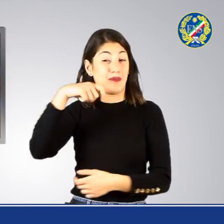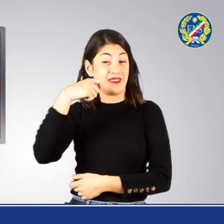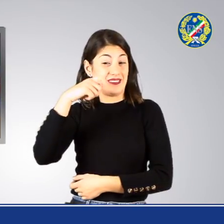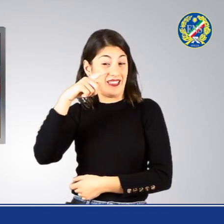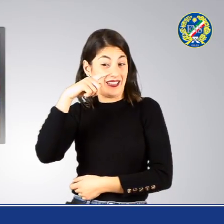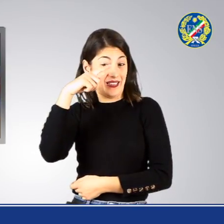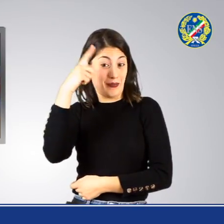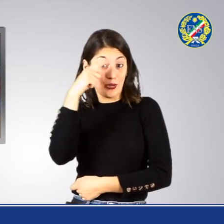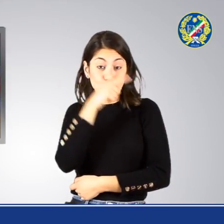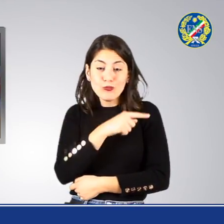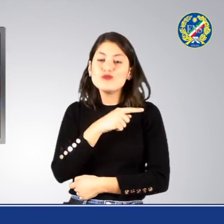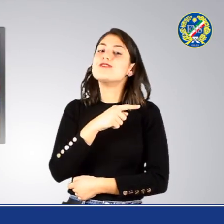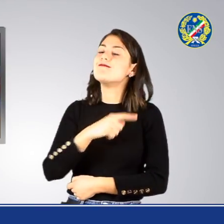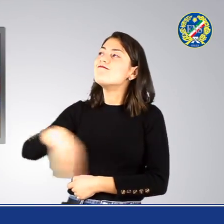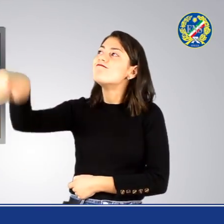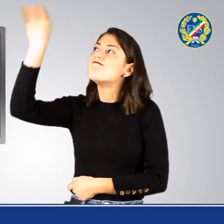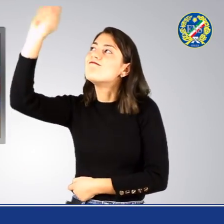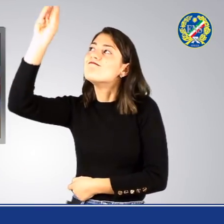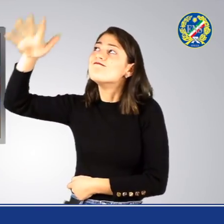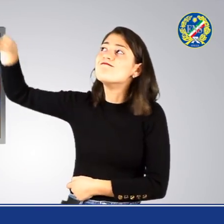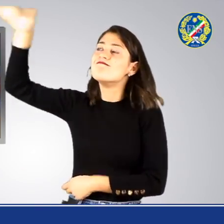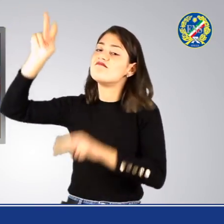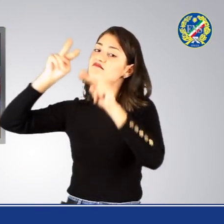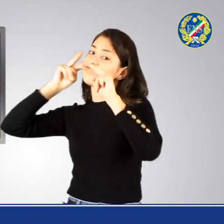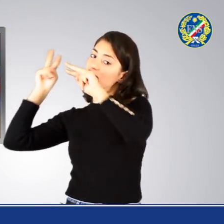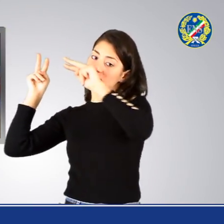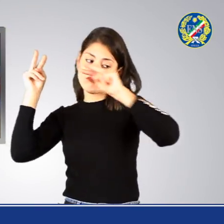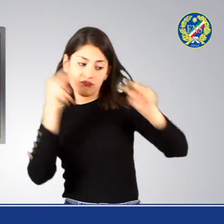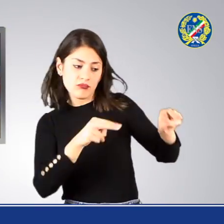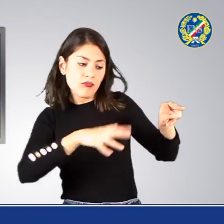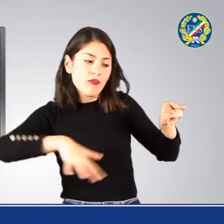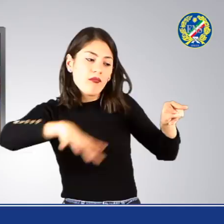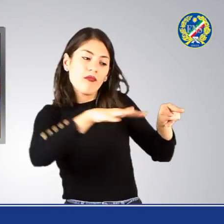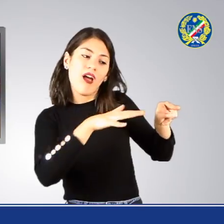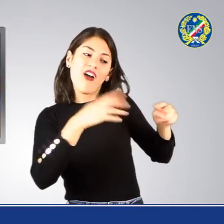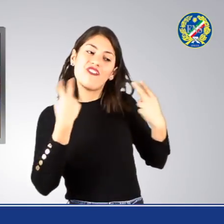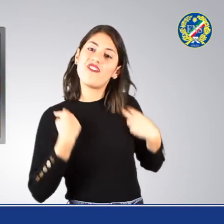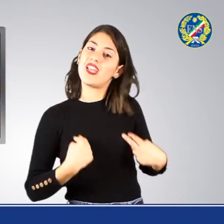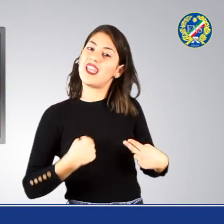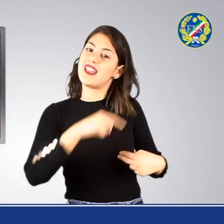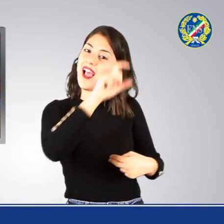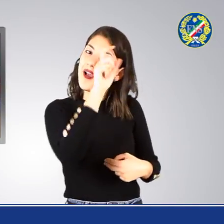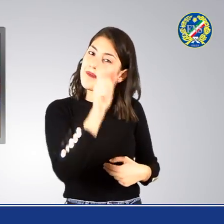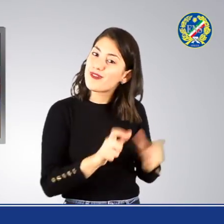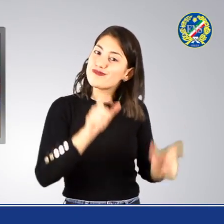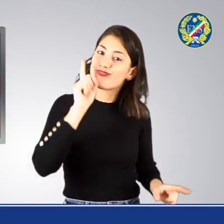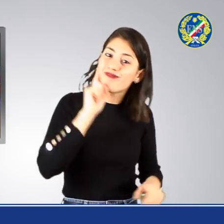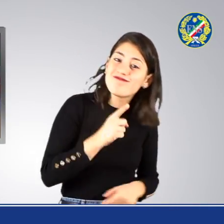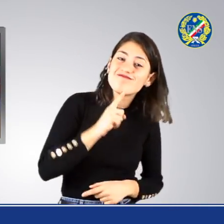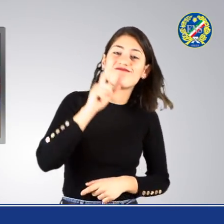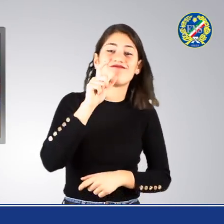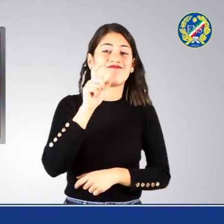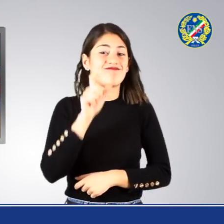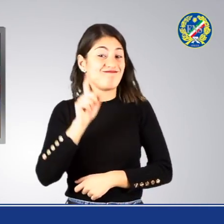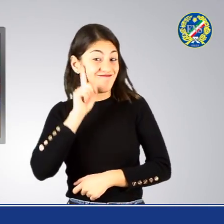"Lanciamo un appello – ha dichiarato Petrucci - a tutte le forze politiche perché illustrino nei loro programmi